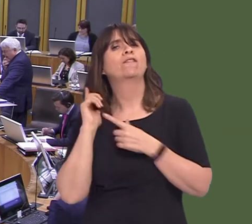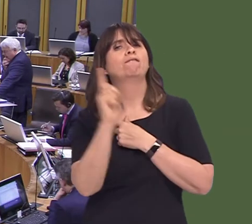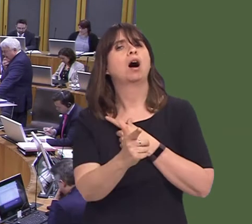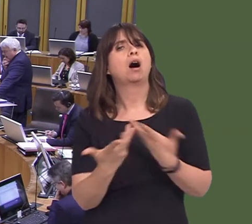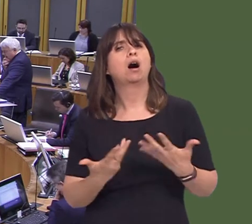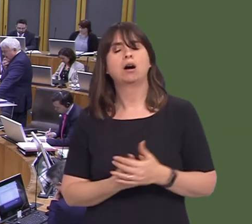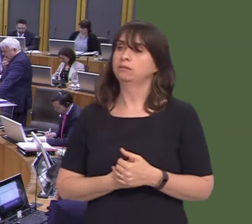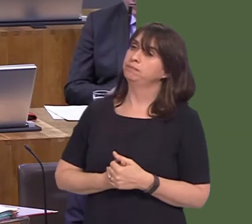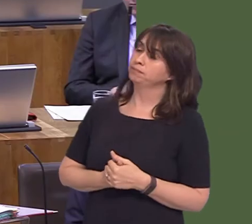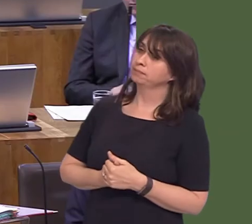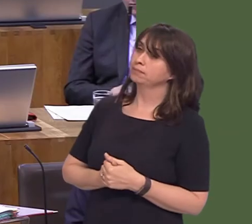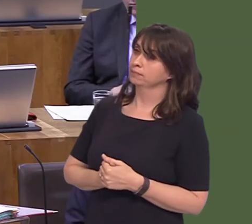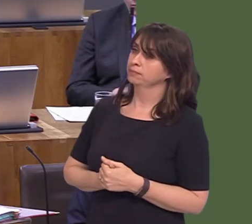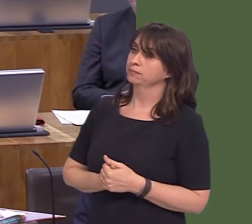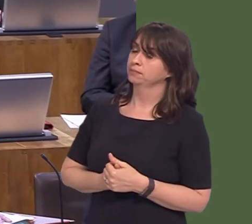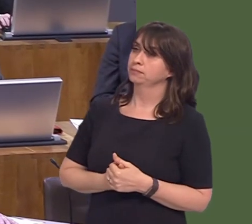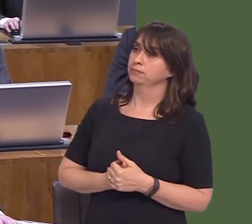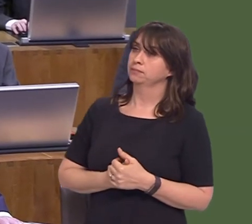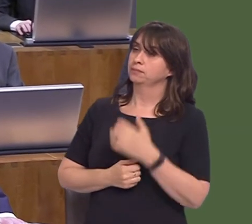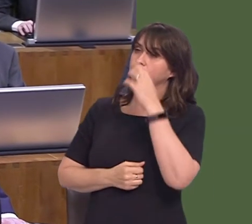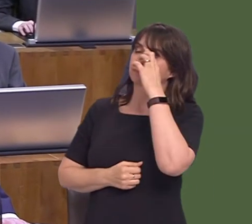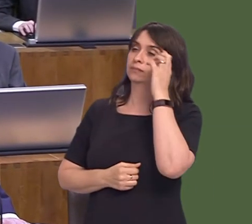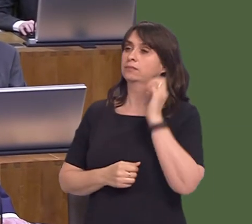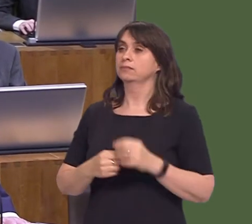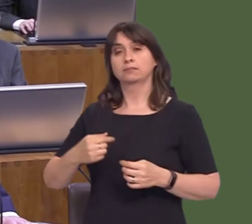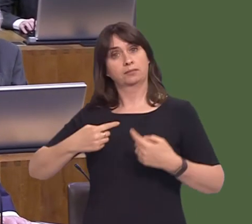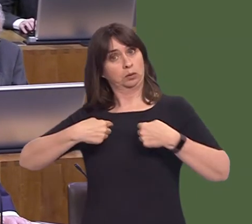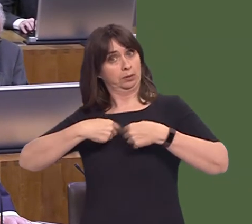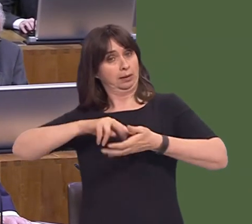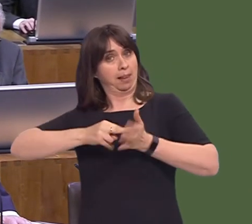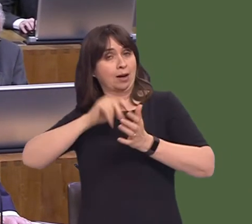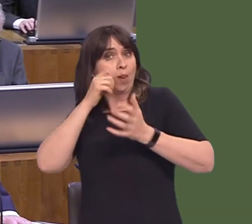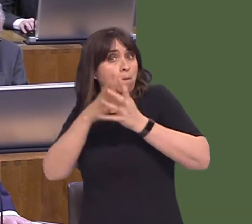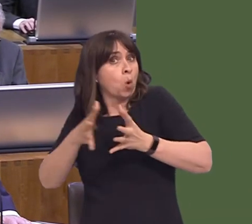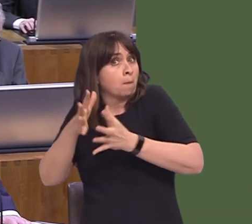ynglyn ‚'r cwestiwn a ydym ni'n cynllunio i ehangu'r gwasanaeth, mae hynny yn iawn;